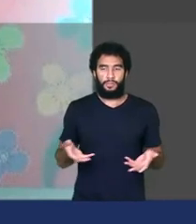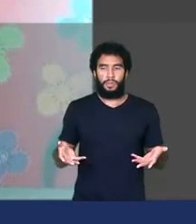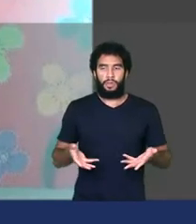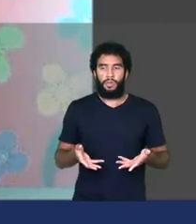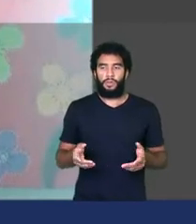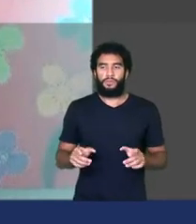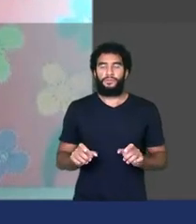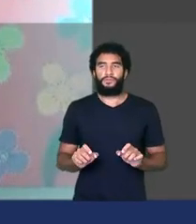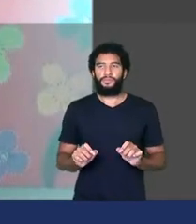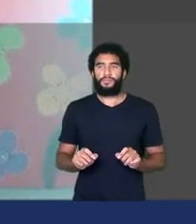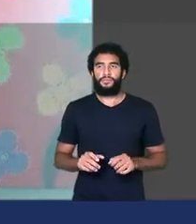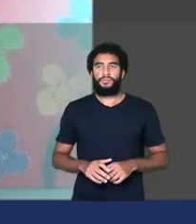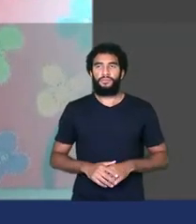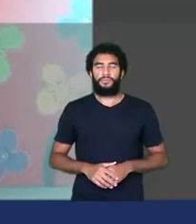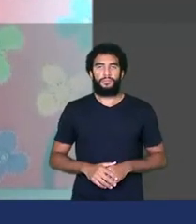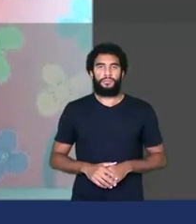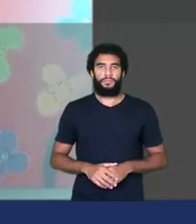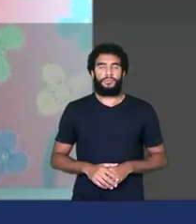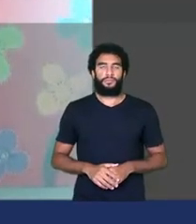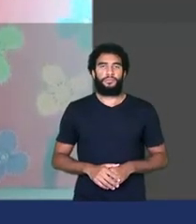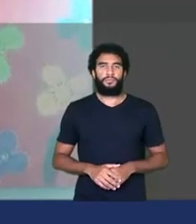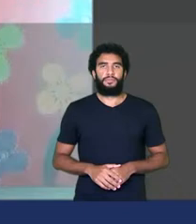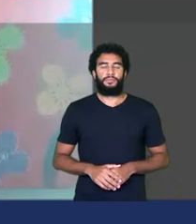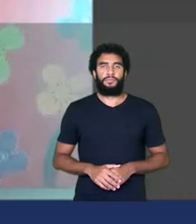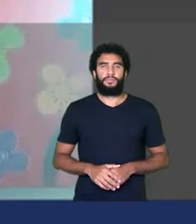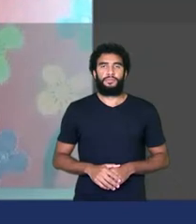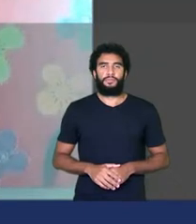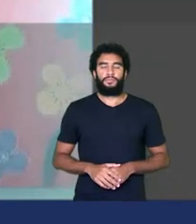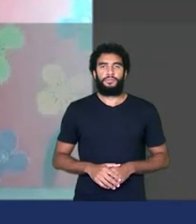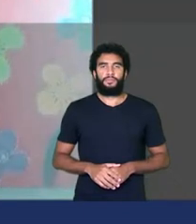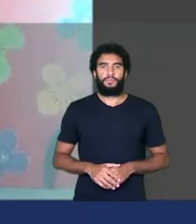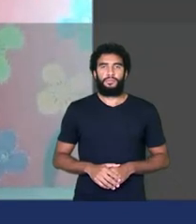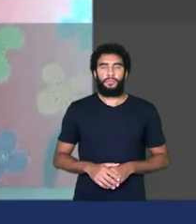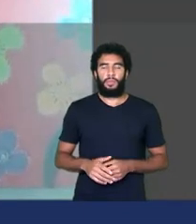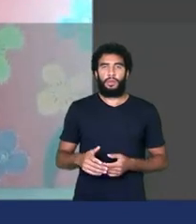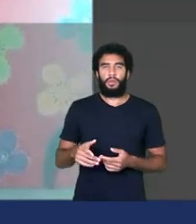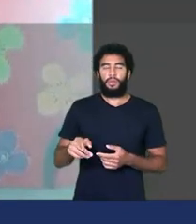ESTA CASA. SENHOR PRESIDENTE, O MOTIVO DA MINHA FALA É A RESPEITO DO DESMONTE DO ESTADO